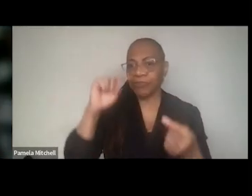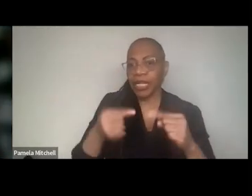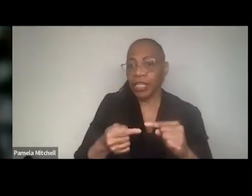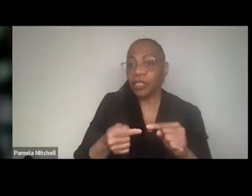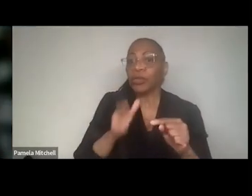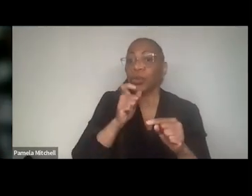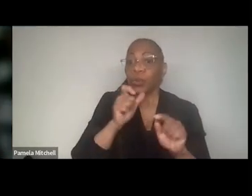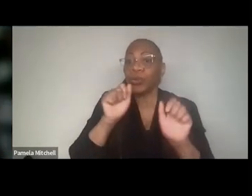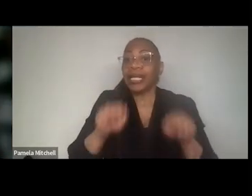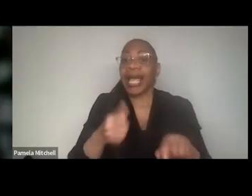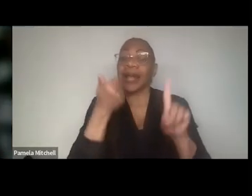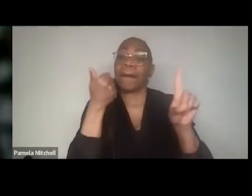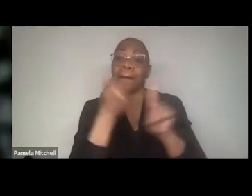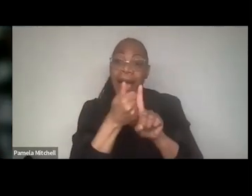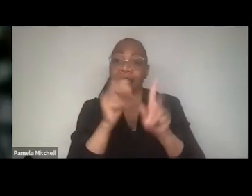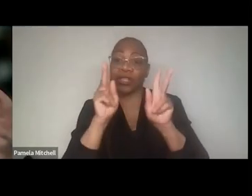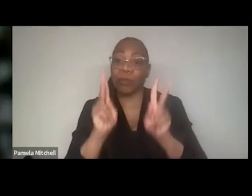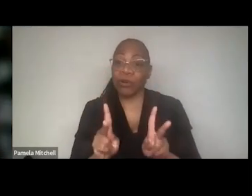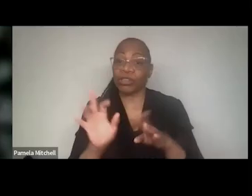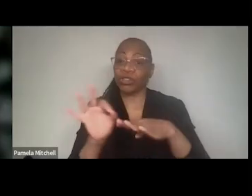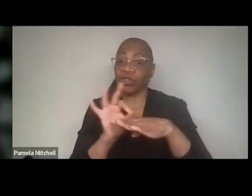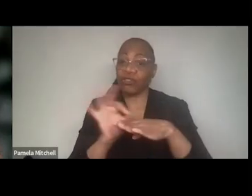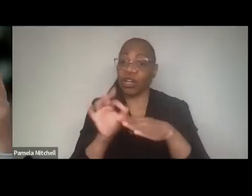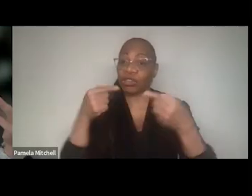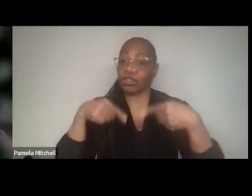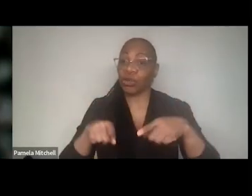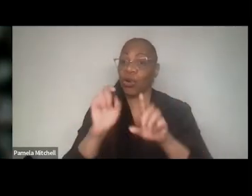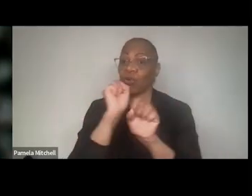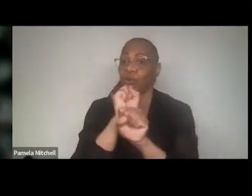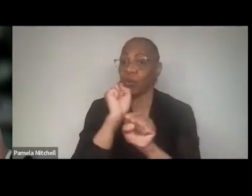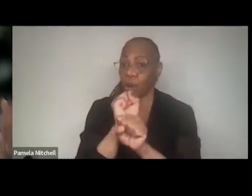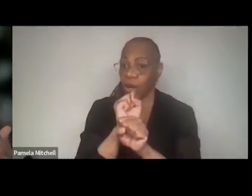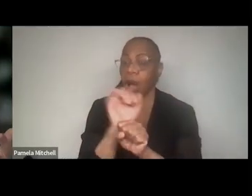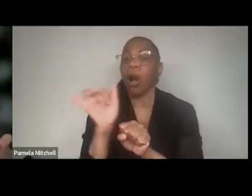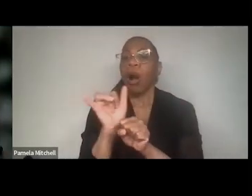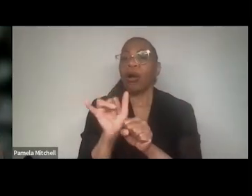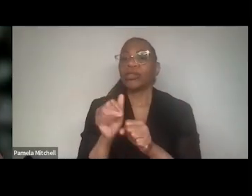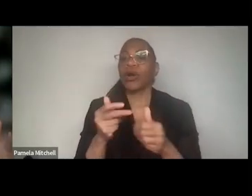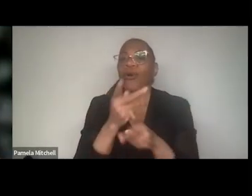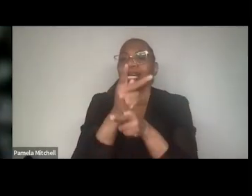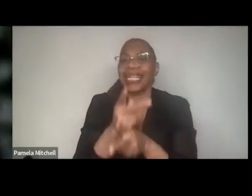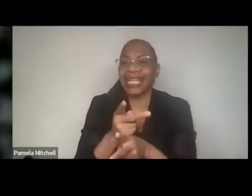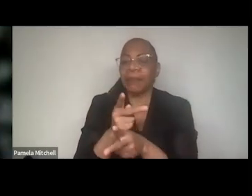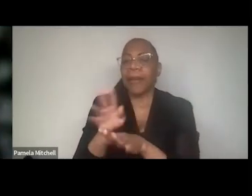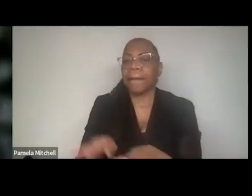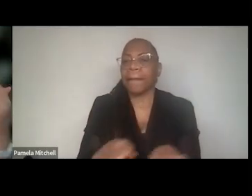para funcionar dentro del lugar de trabajo. Y también, mantener el ritmo, no distraerse, todo eso, es muy similar a la salud mental,